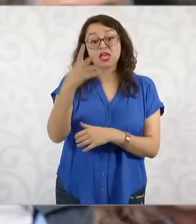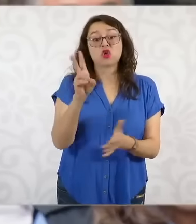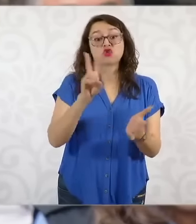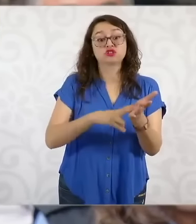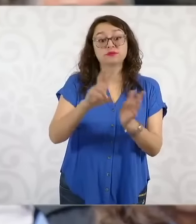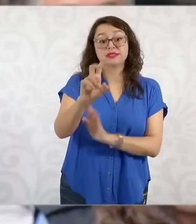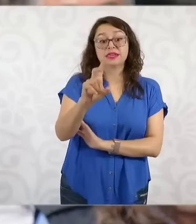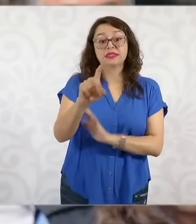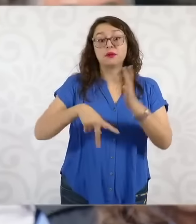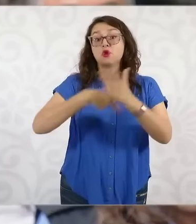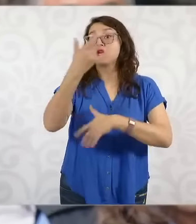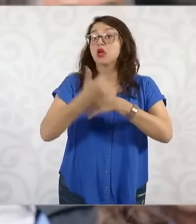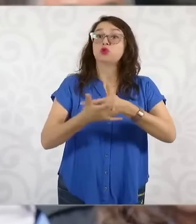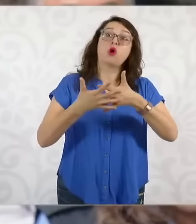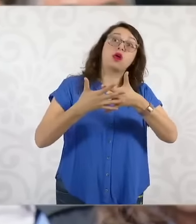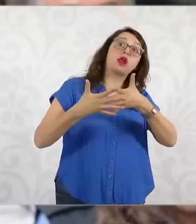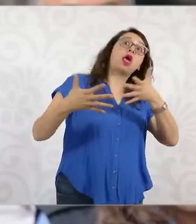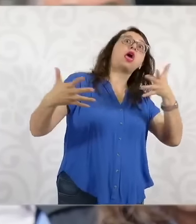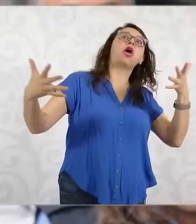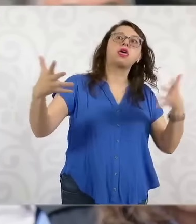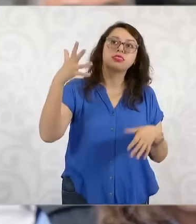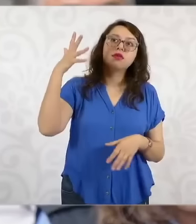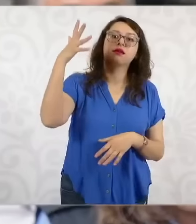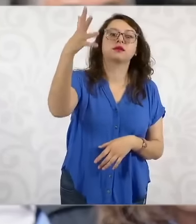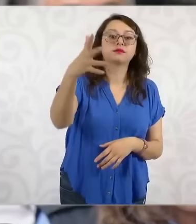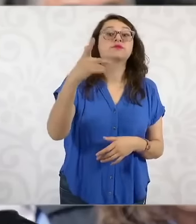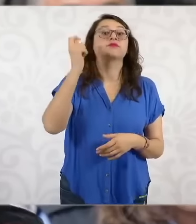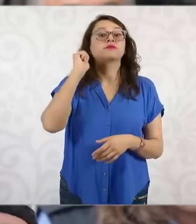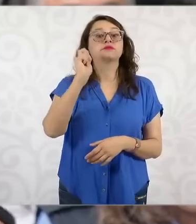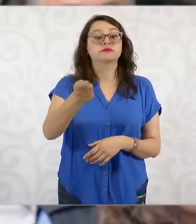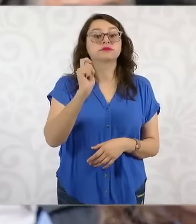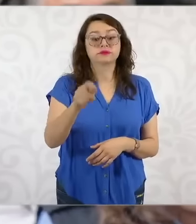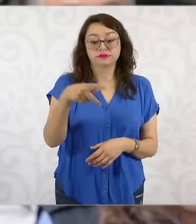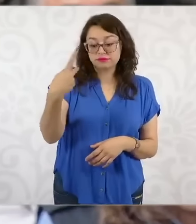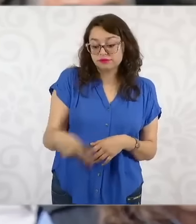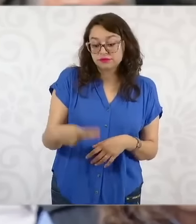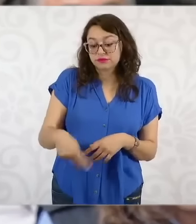proyecto de gran visión, que en realidad era un proyecto para entregar a nuestro país a los